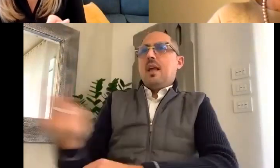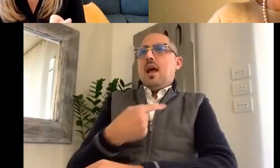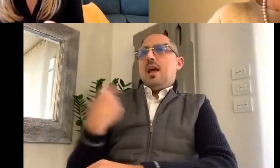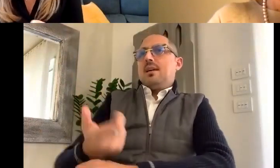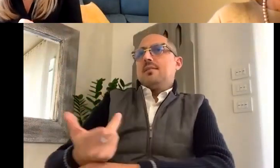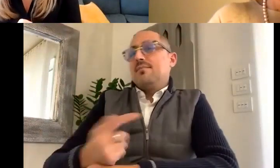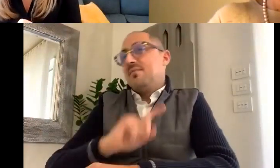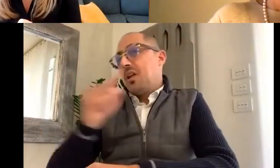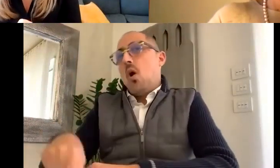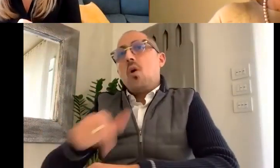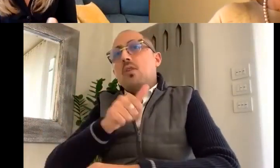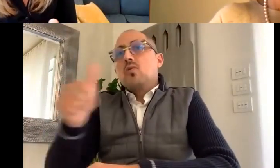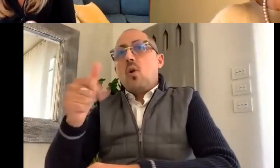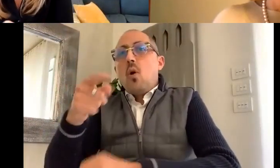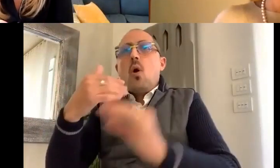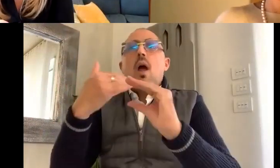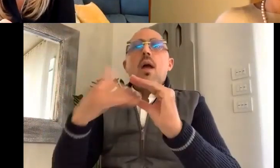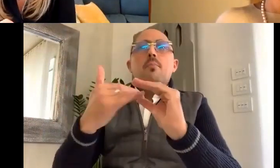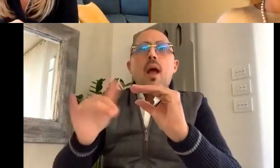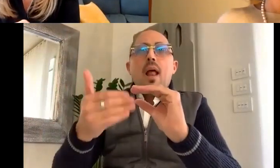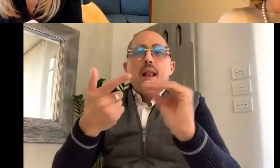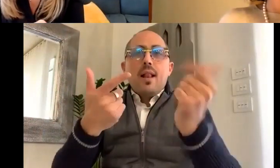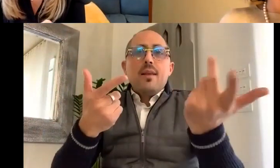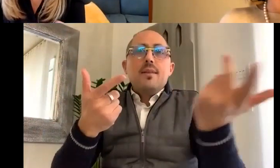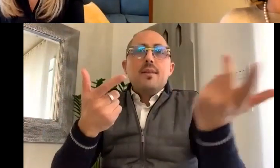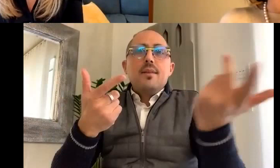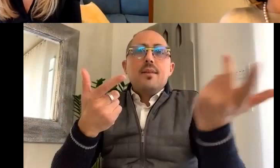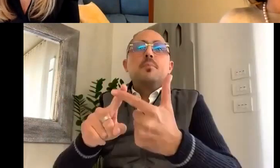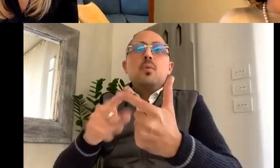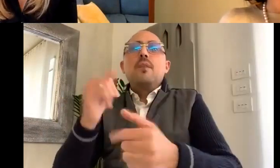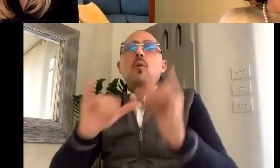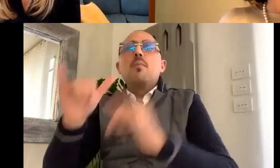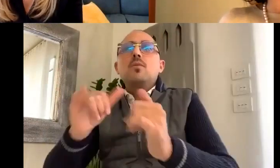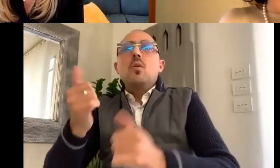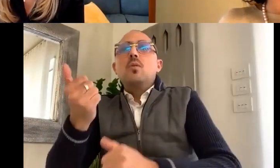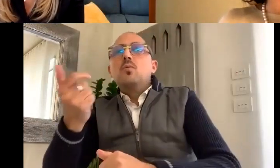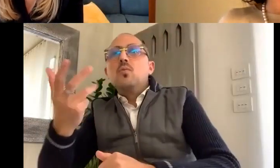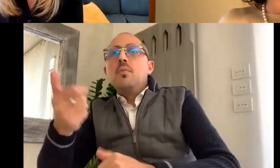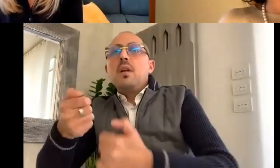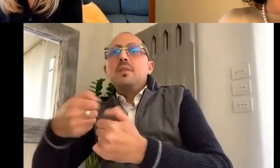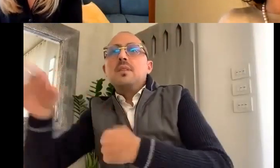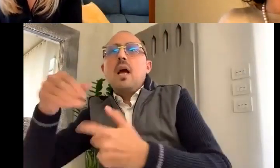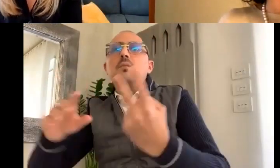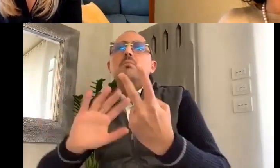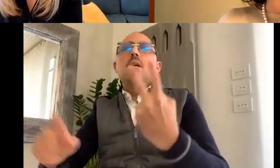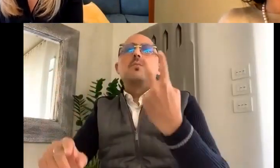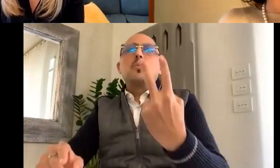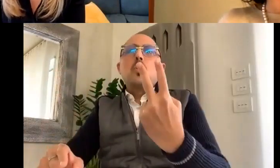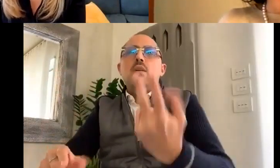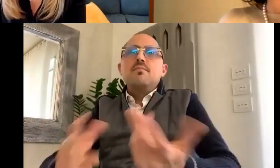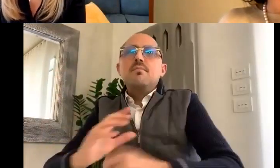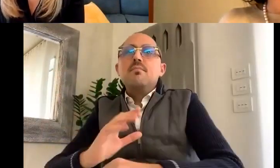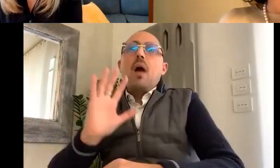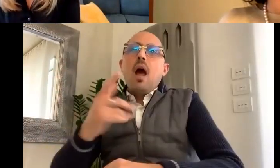e accogliere le necessità di noi persone sorde. Quindi non basta solo il contatto email,